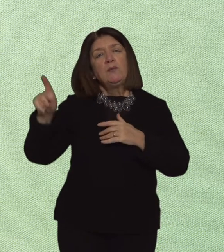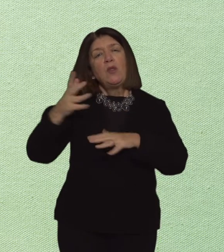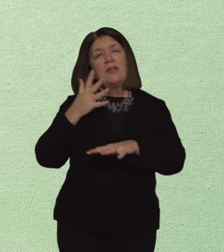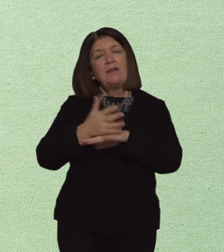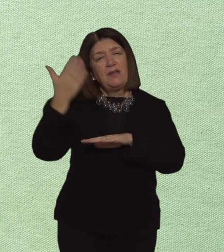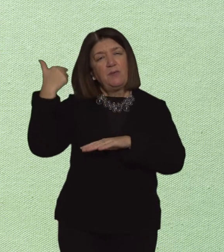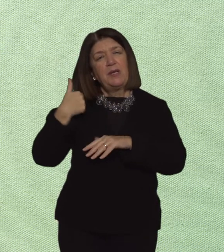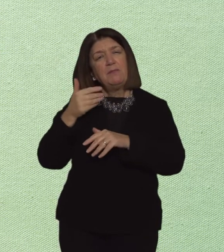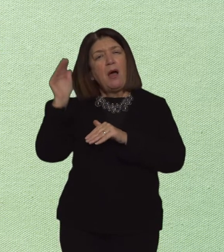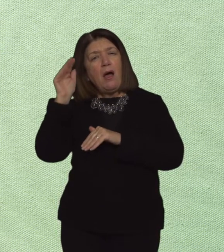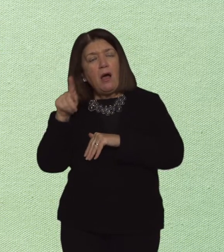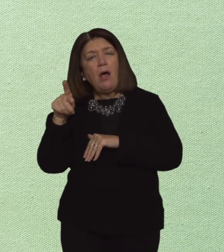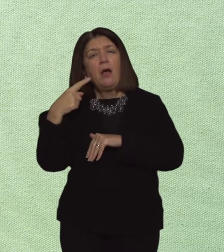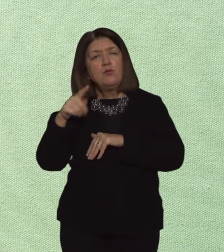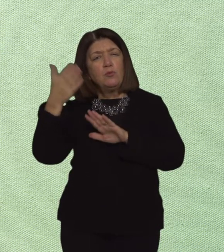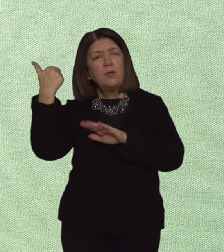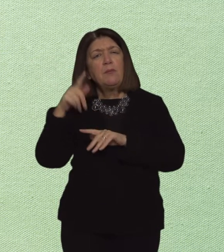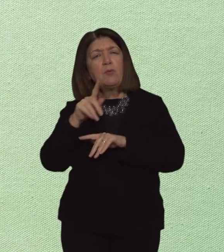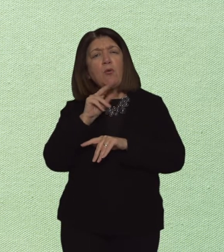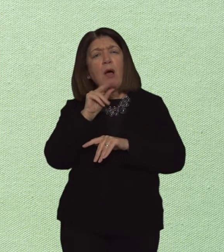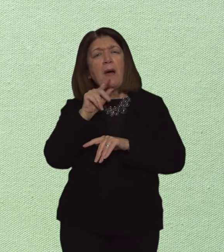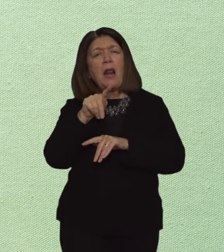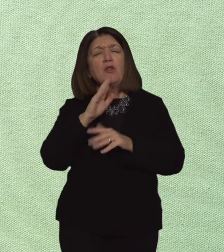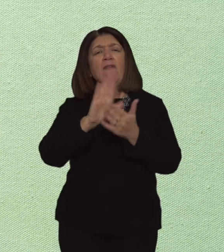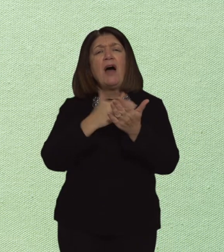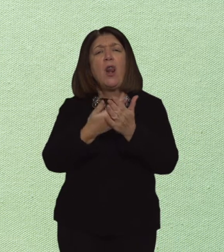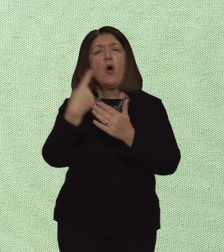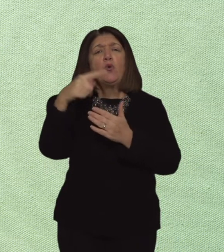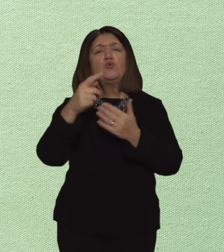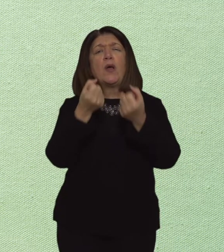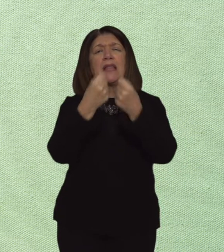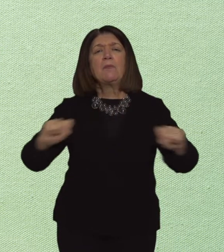che sono invece i valori della democrazia, quelli che sono i valori della civiltà, tra virgolette,